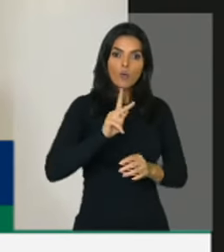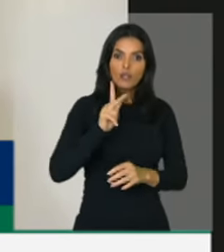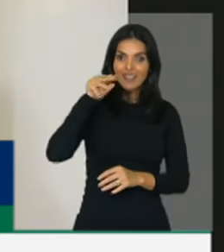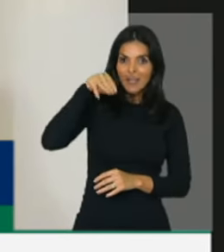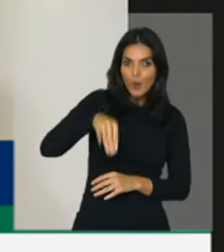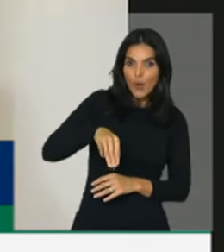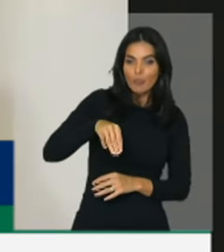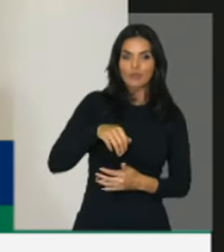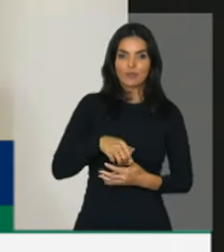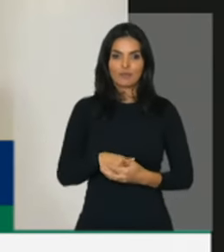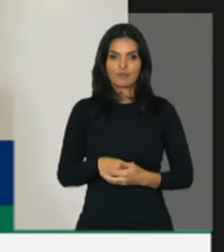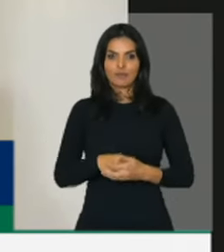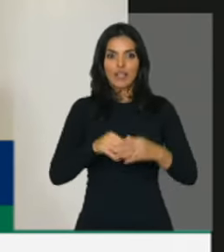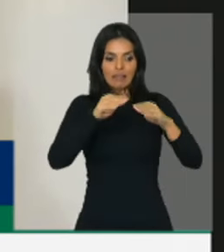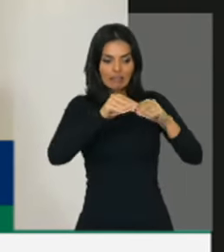INDÍGENA NÓS TEMOS 7 724 ÁREAS OCUPANDO UMA EXTENSÃO